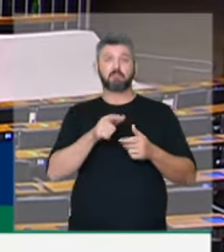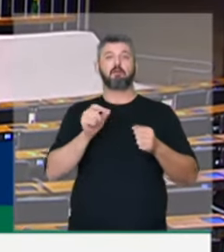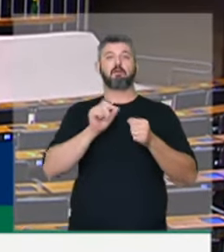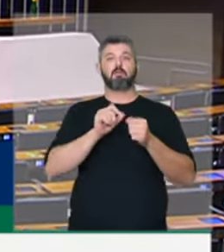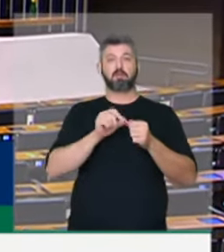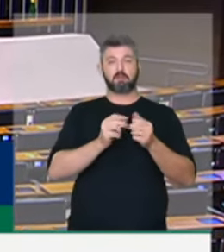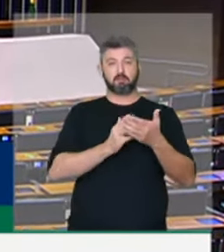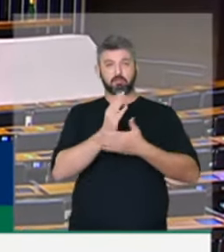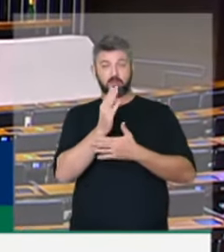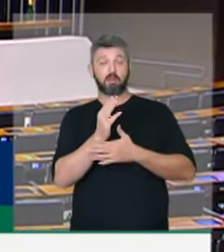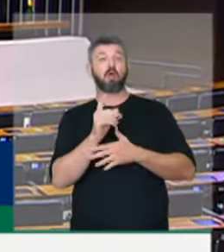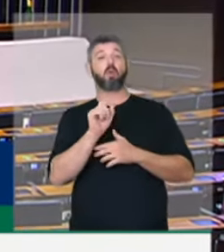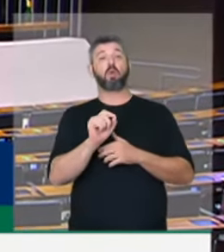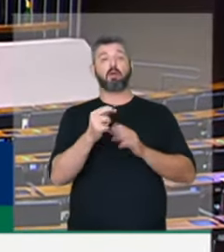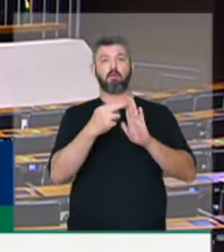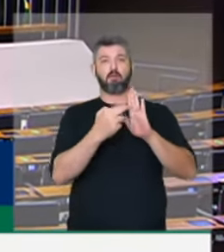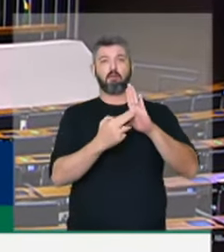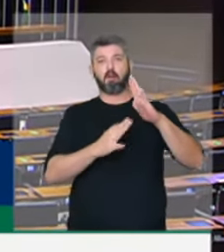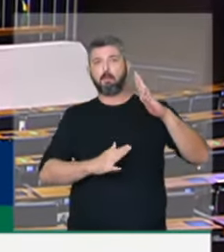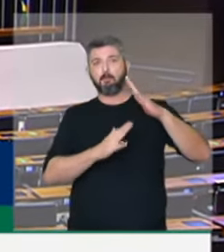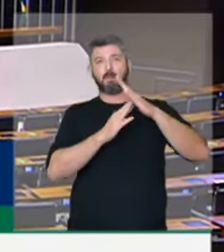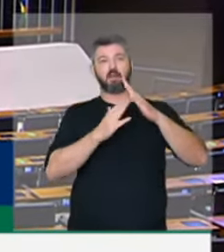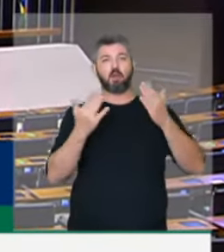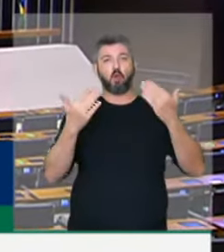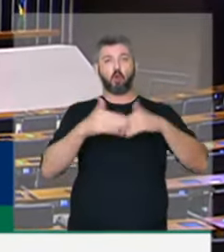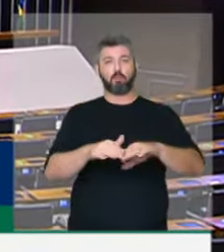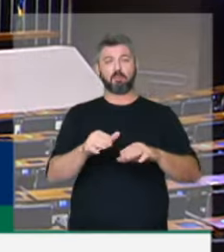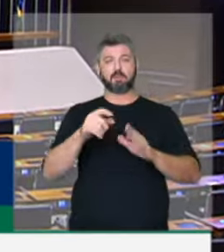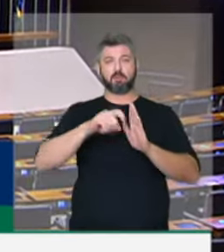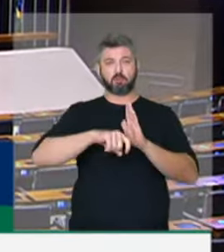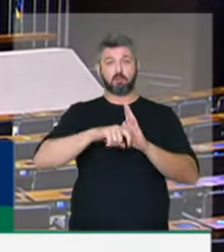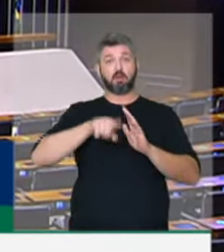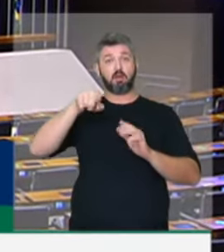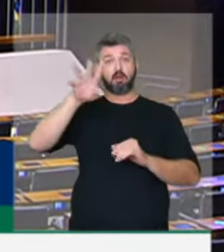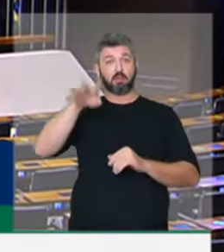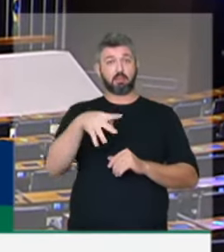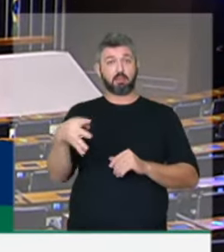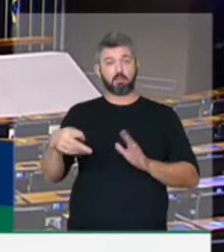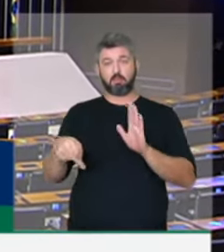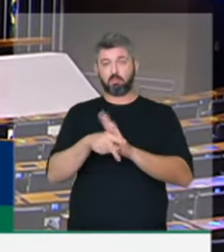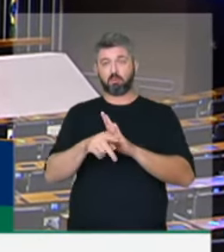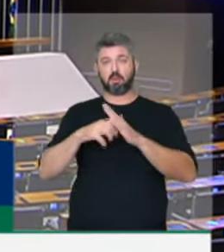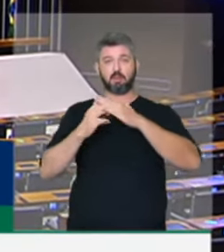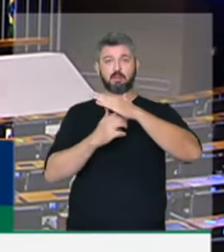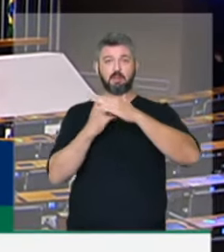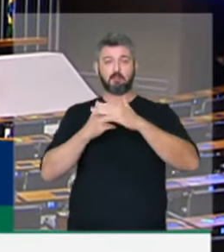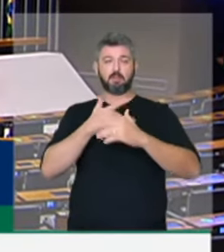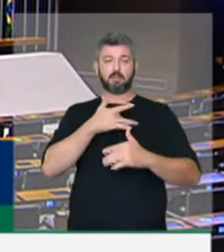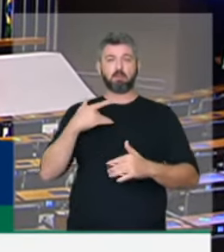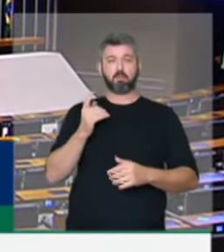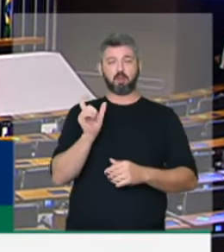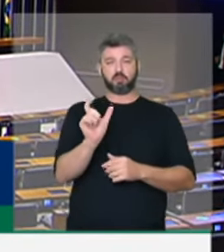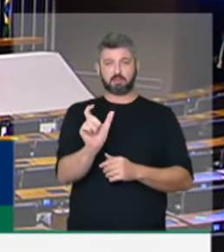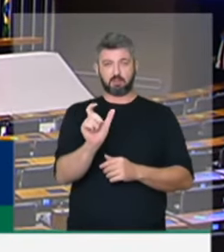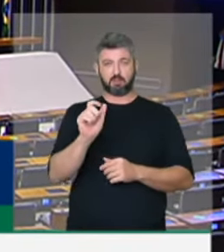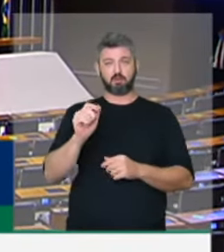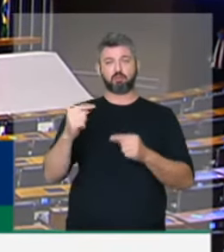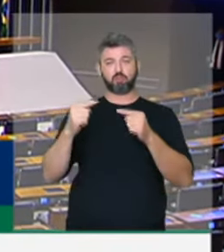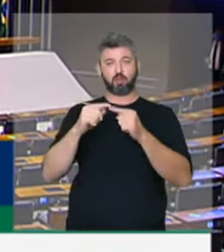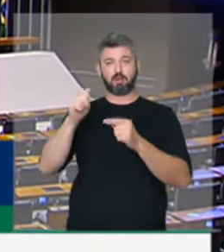COMPENSAÇÃO TRIBUTÁRIA VAI SER A TABELA DE REMUNERAÇÃO DAS OPERADORAS DE PLANOS DE SAÚDE E ESSA TABELA É REGULADA PELA AGÊNCIA NACIONAL DE SAÚDE